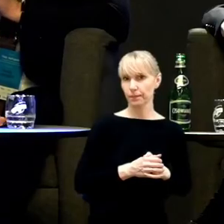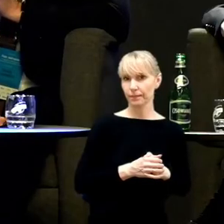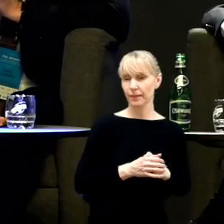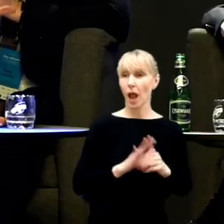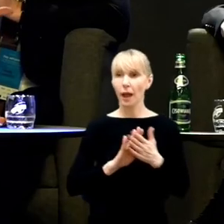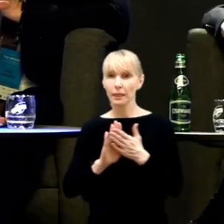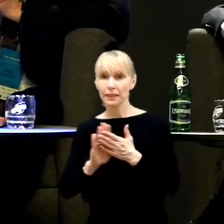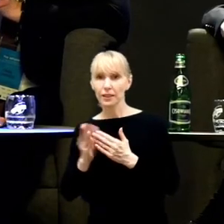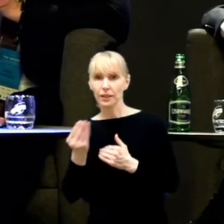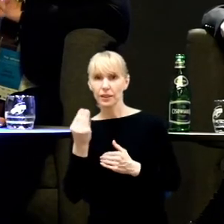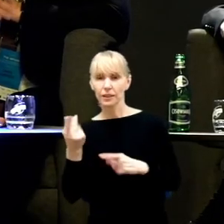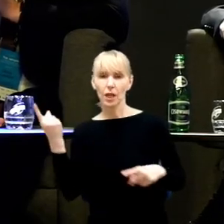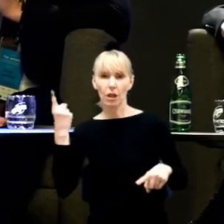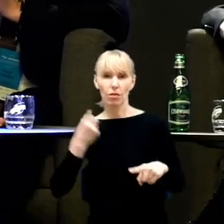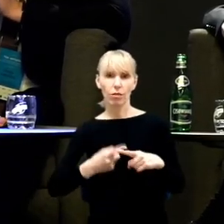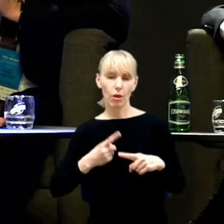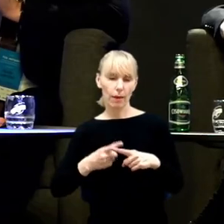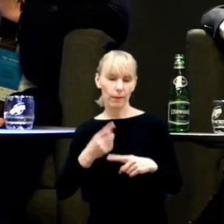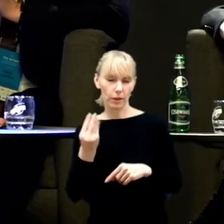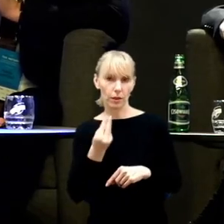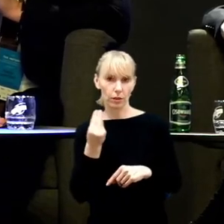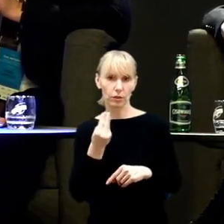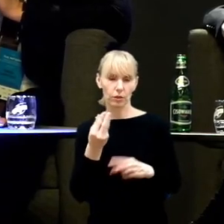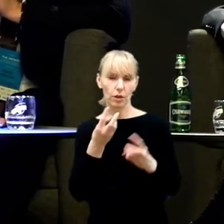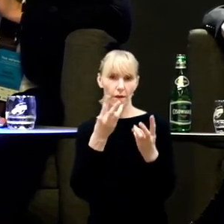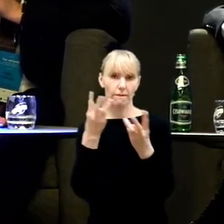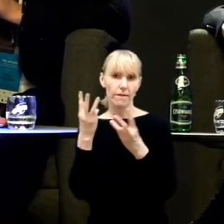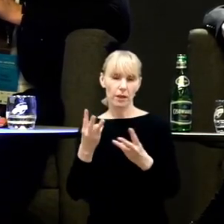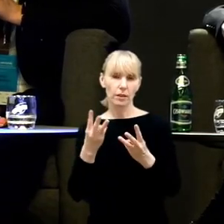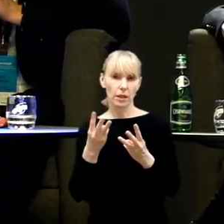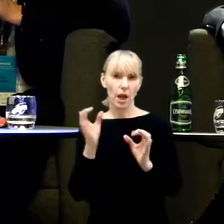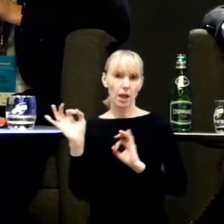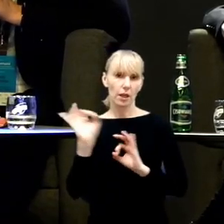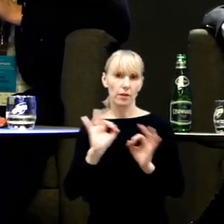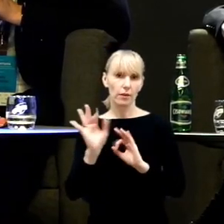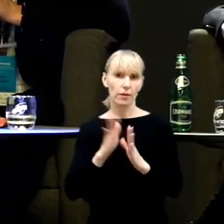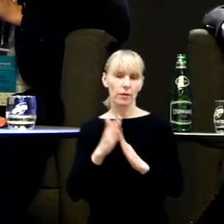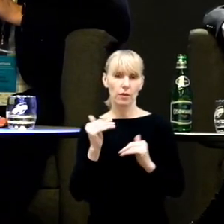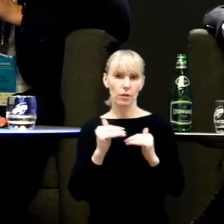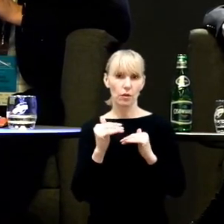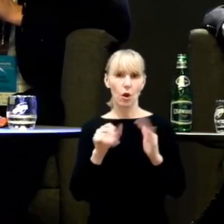że te podwyższenia są liczone od wartości netto,